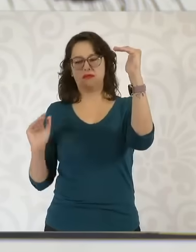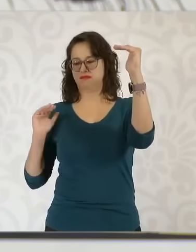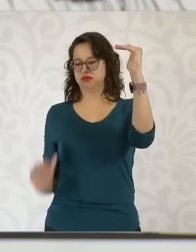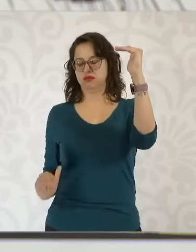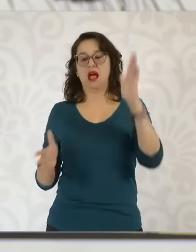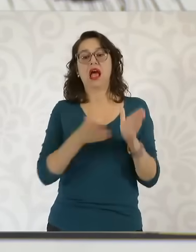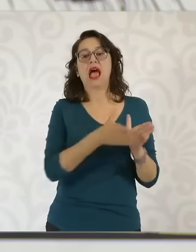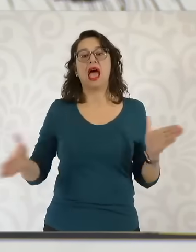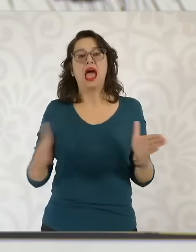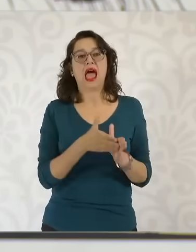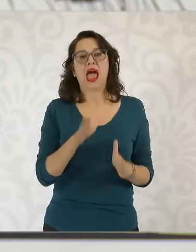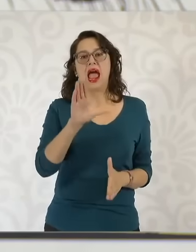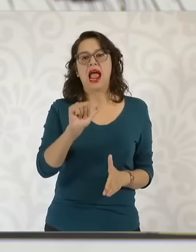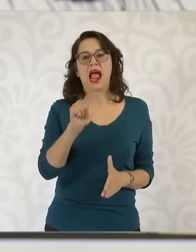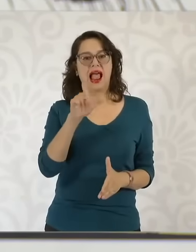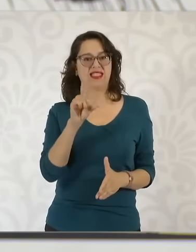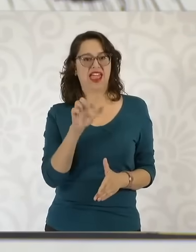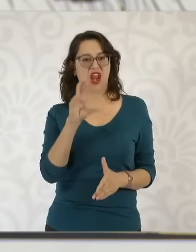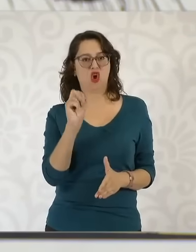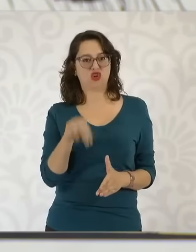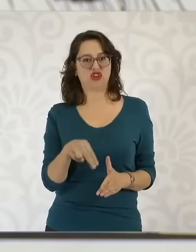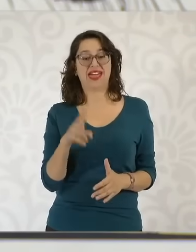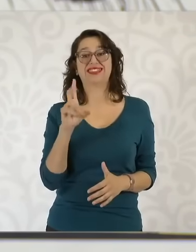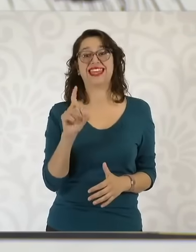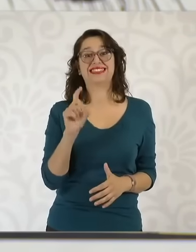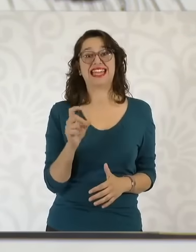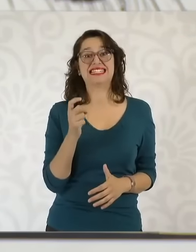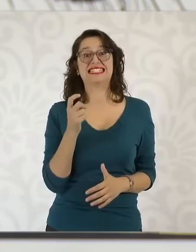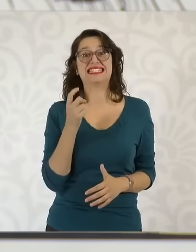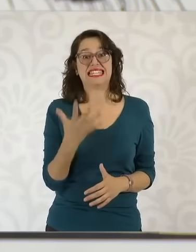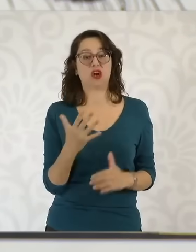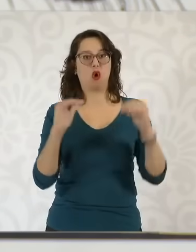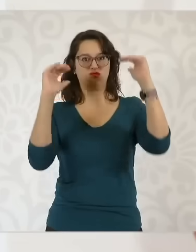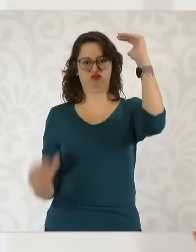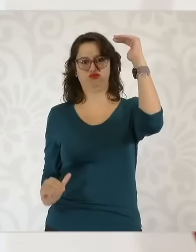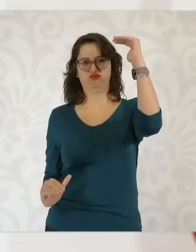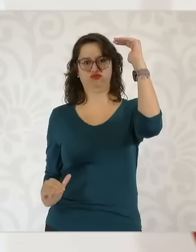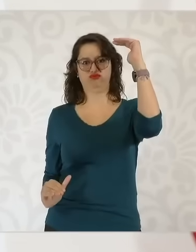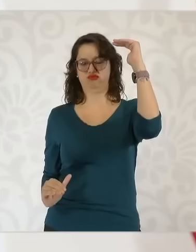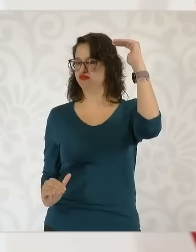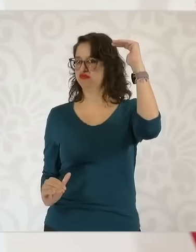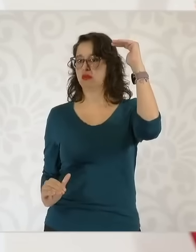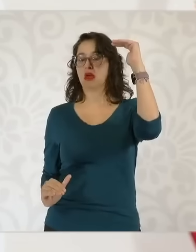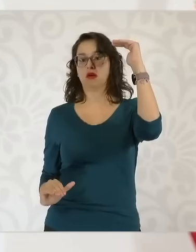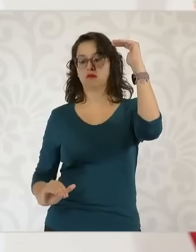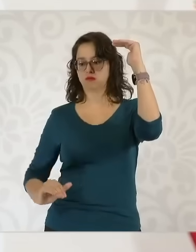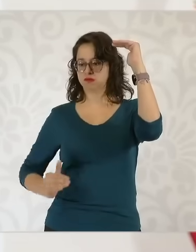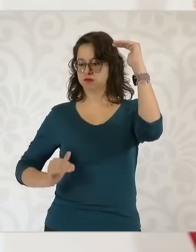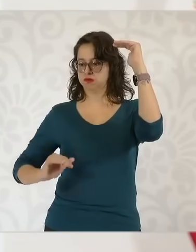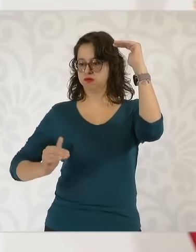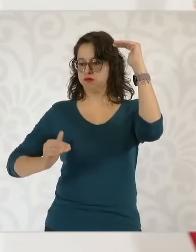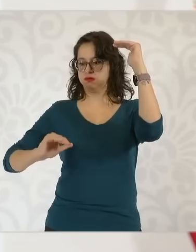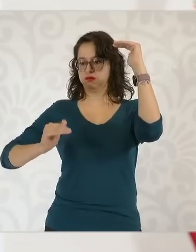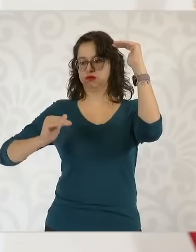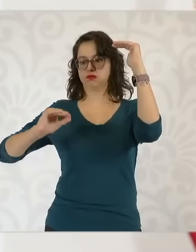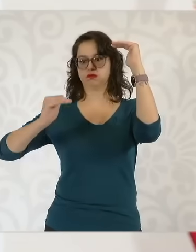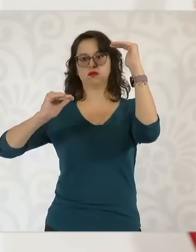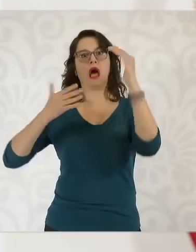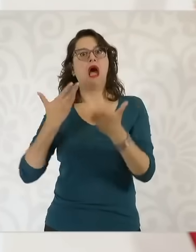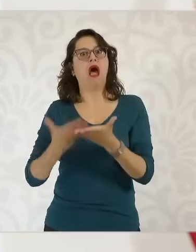su ingreso y ahora es de 14 veces. Eso significa una reducción de la desigualdad muy importante.